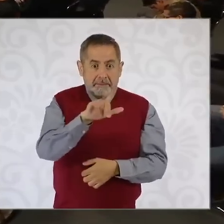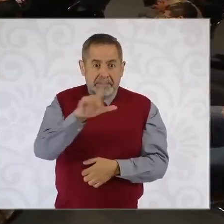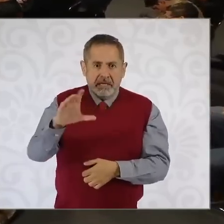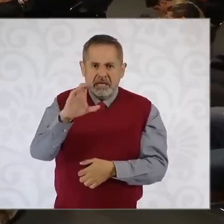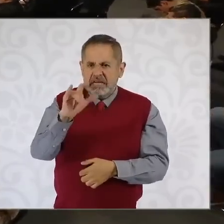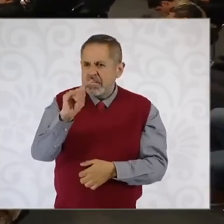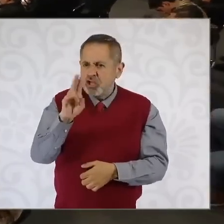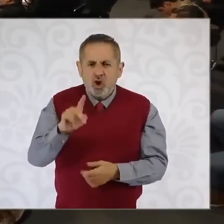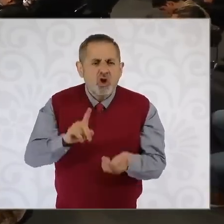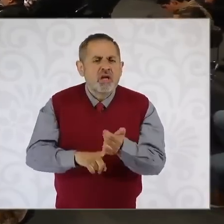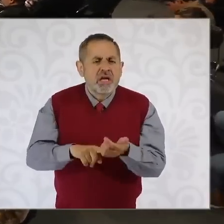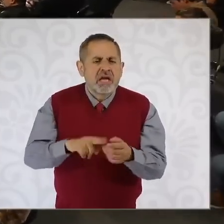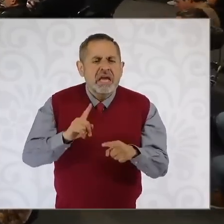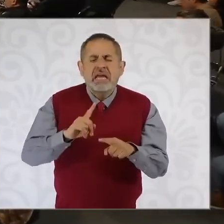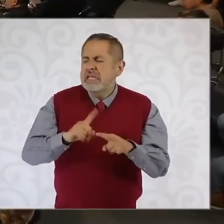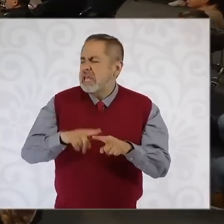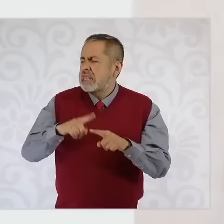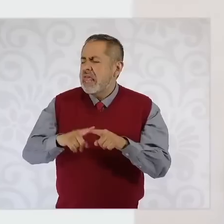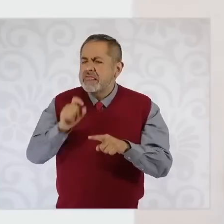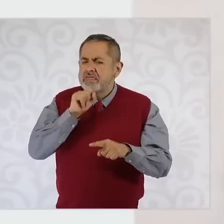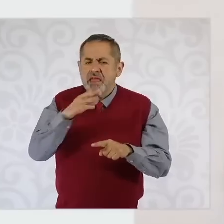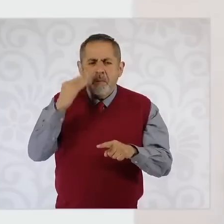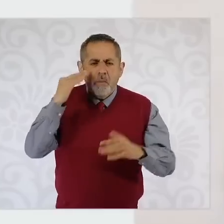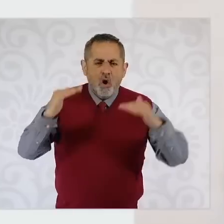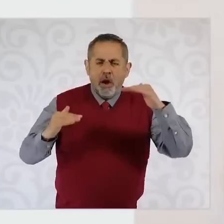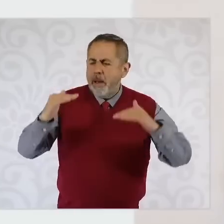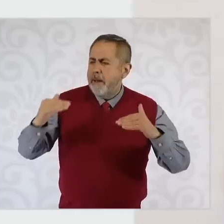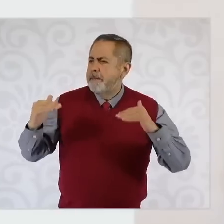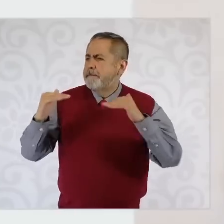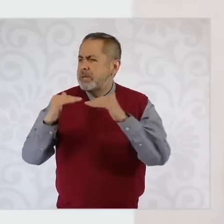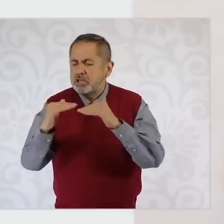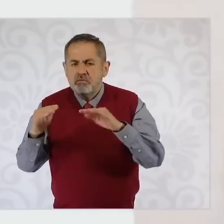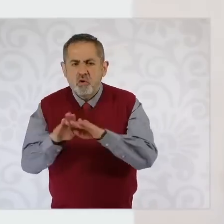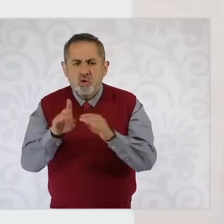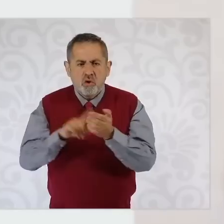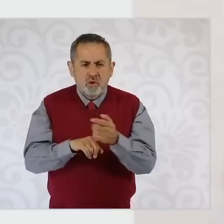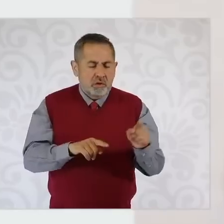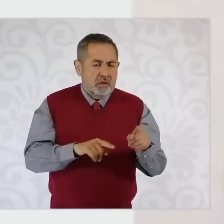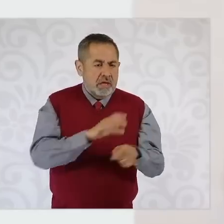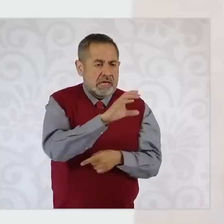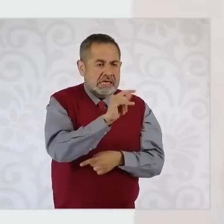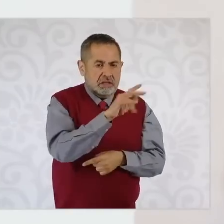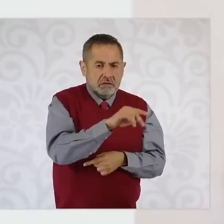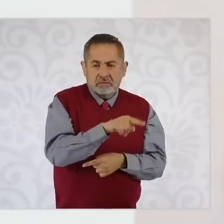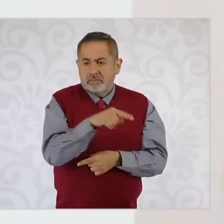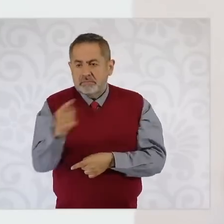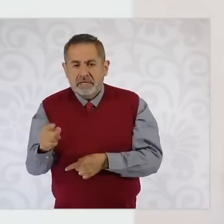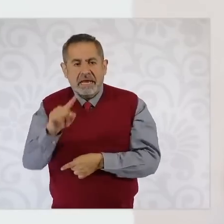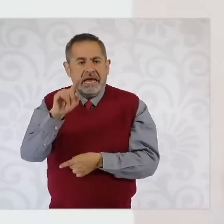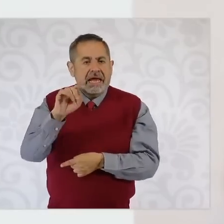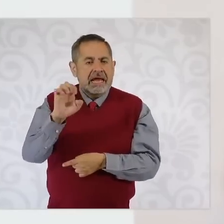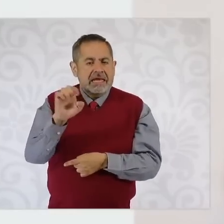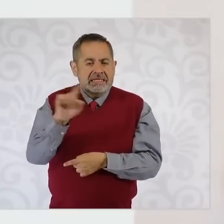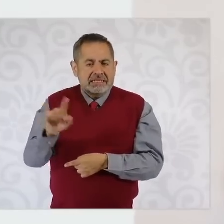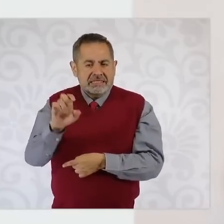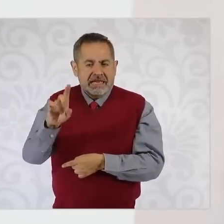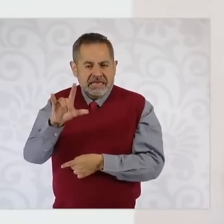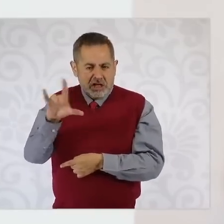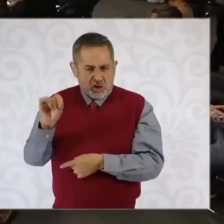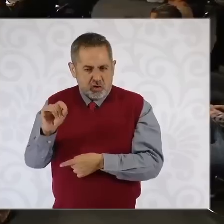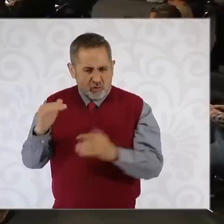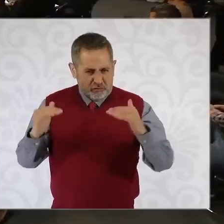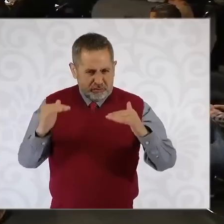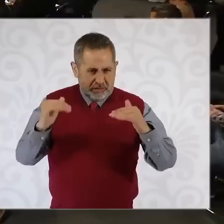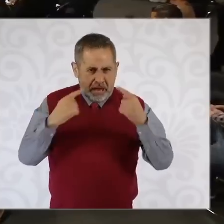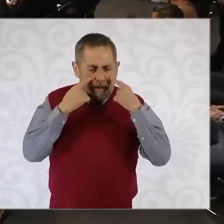Clinton Qué presidente estuvo con Clinton mexicano Cedillo fíjense a ver si ponen la